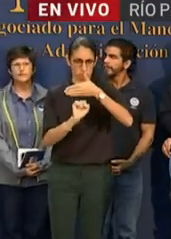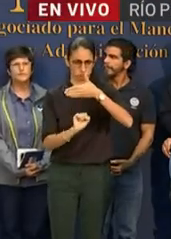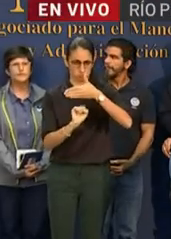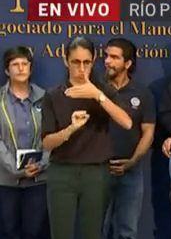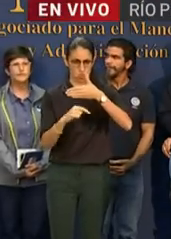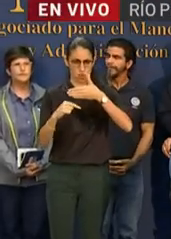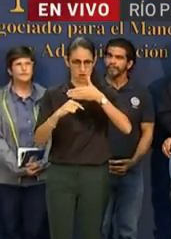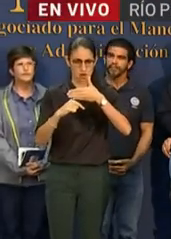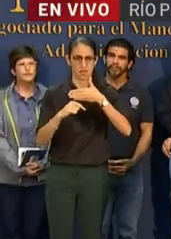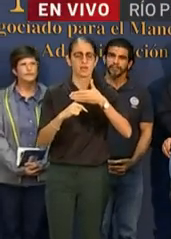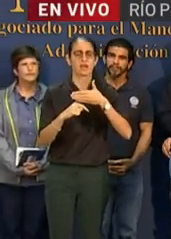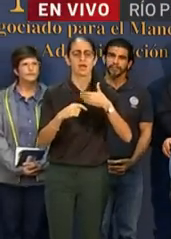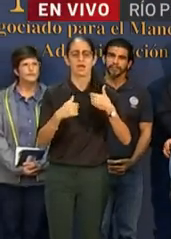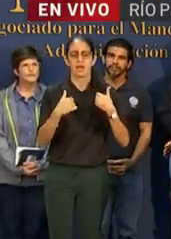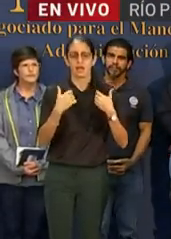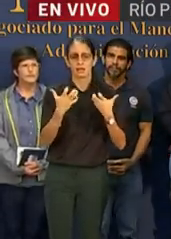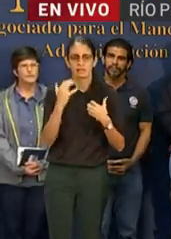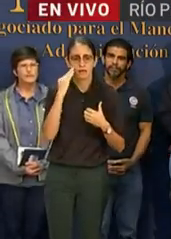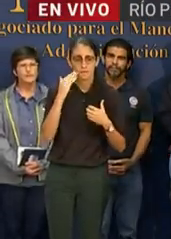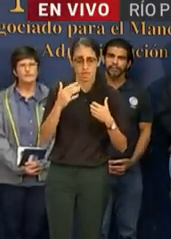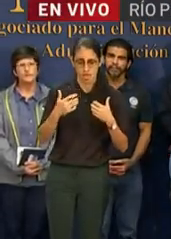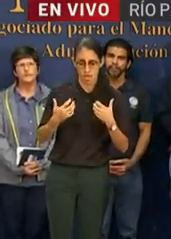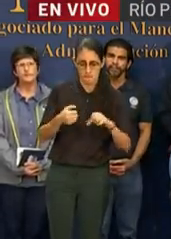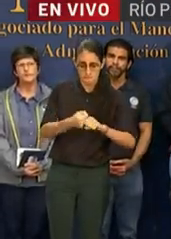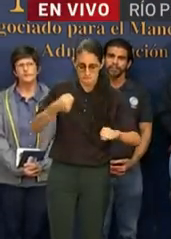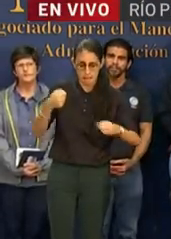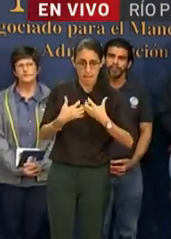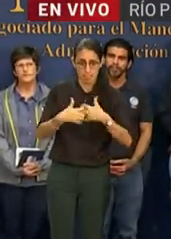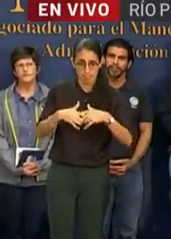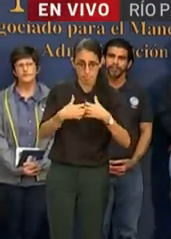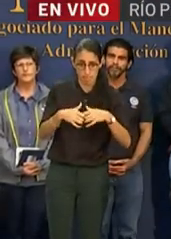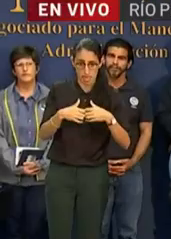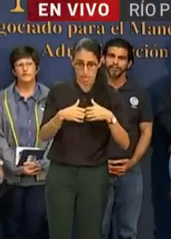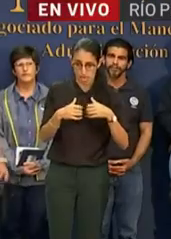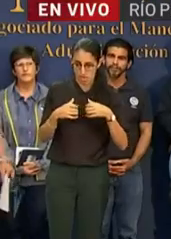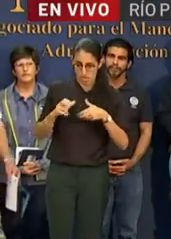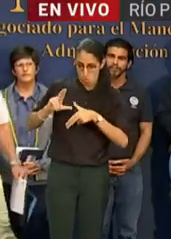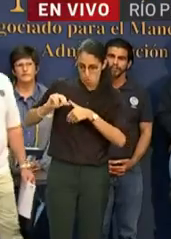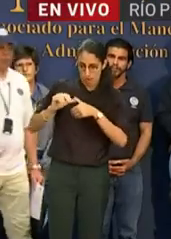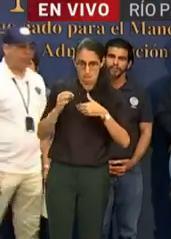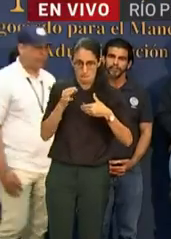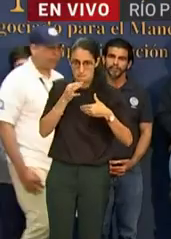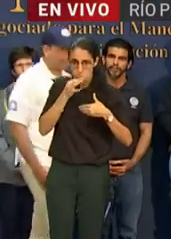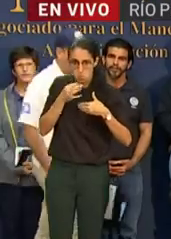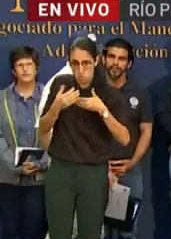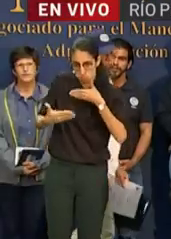BUENOS DÍAS A TODOS,